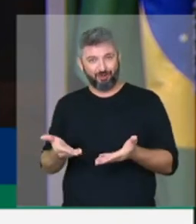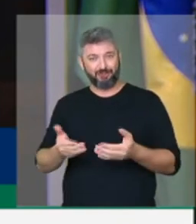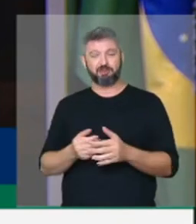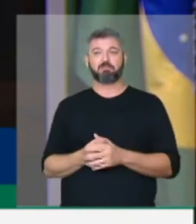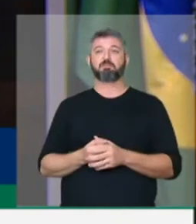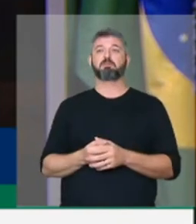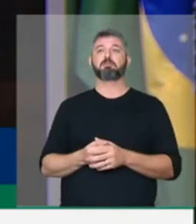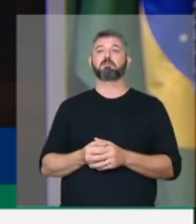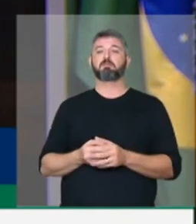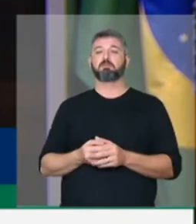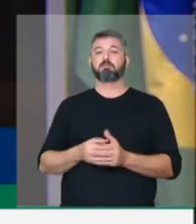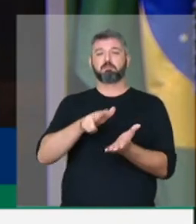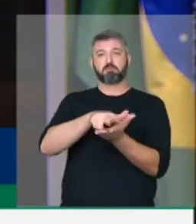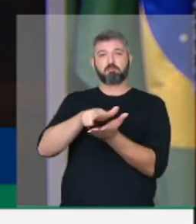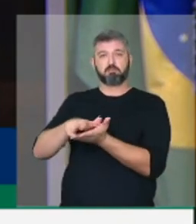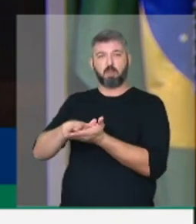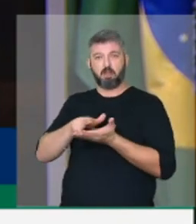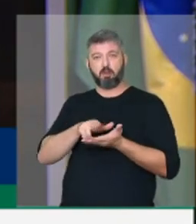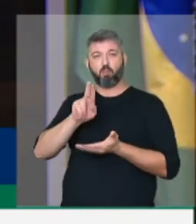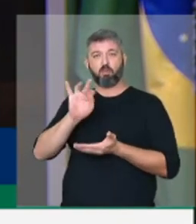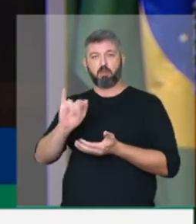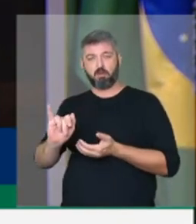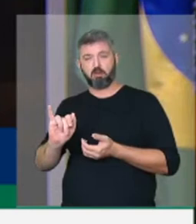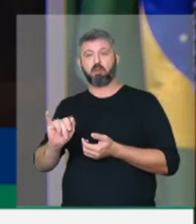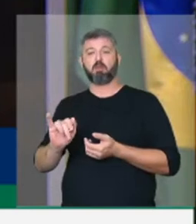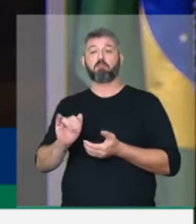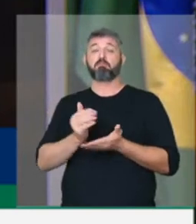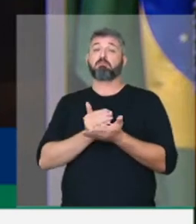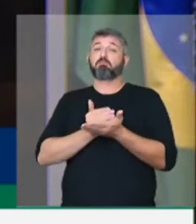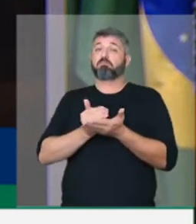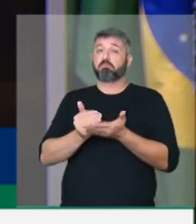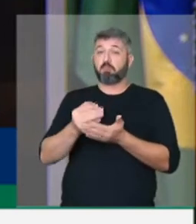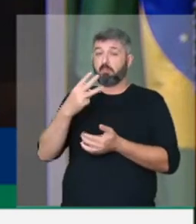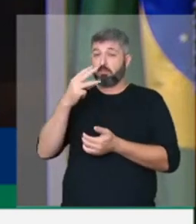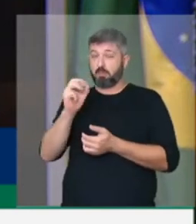HOSPITAL FOI ABERTO NO DIA DE HOJE, ABRINDO LEITOS DE UTI A PRINCÍPIO 30 LEITOS DE